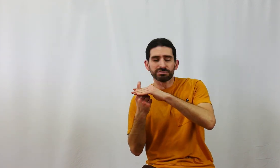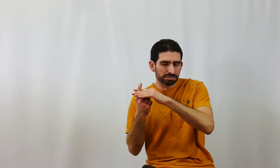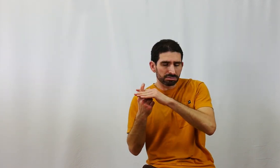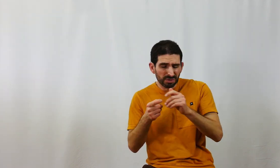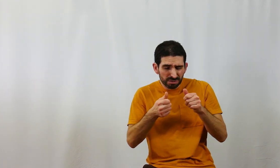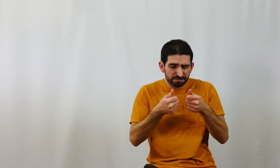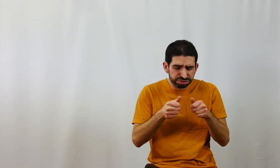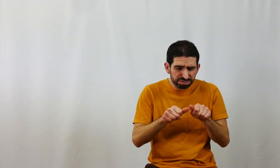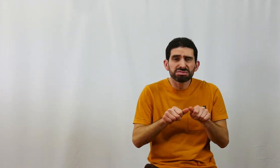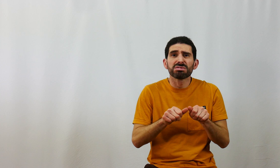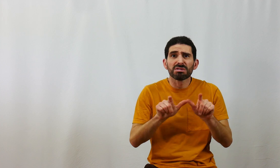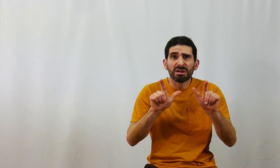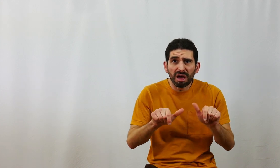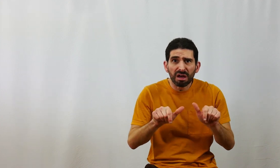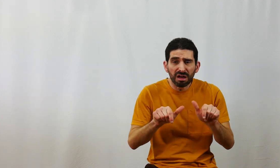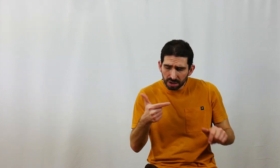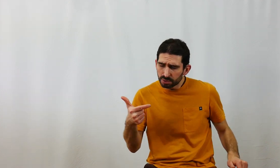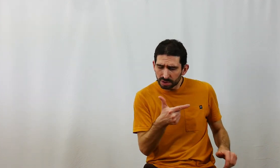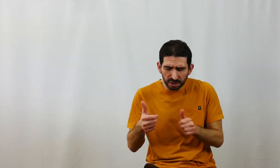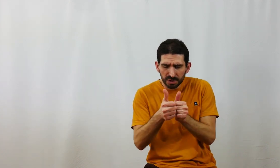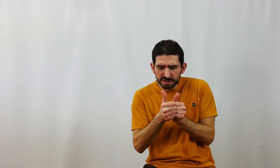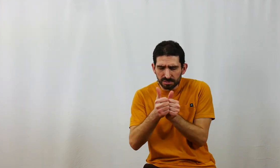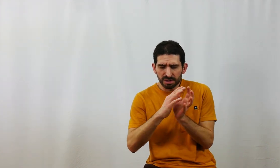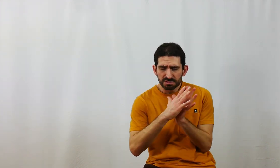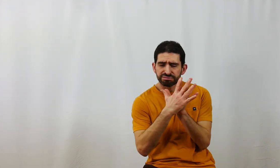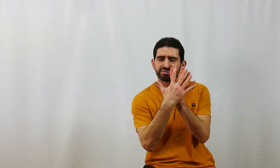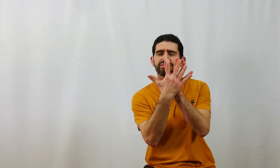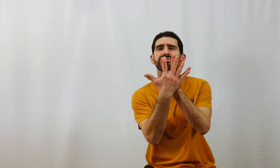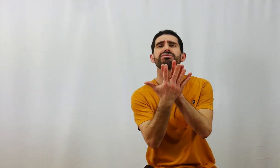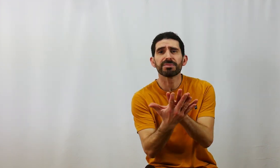le pou était déjà là ! Ils ont co-évolué ensemble.